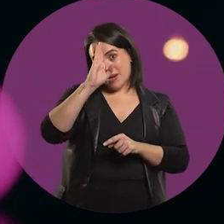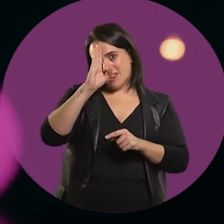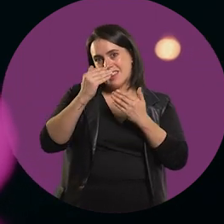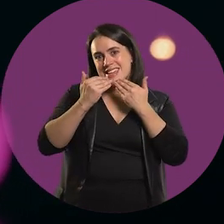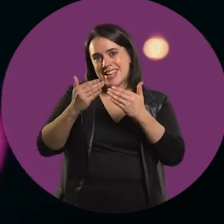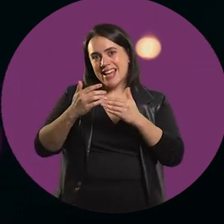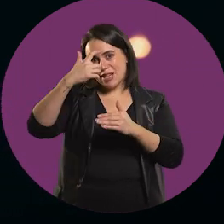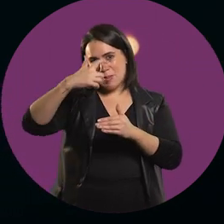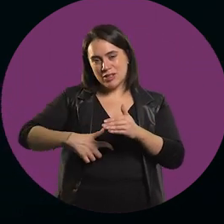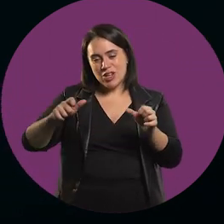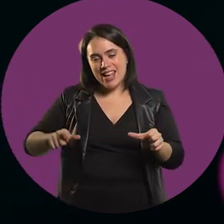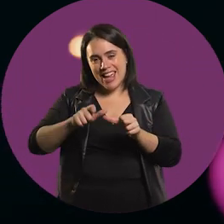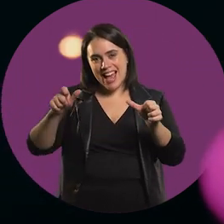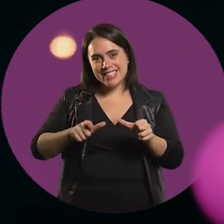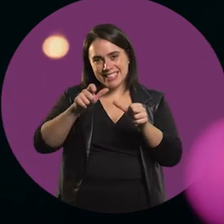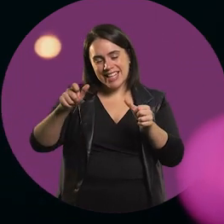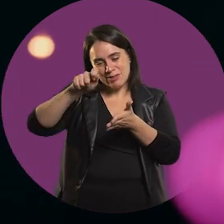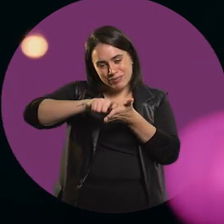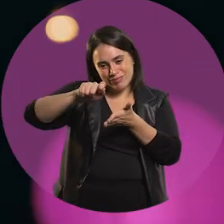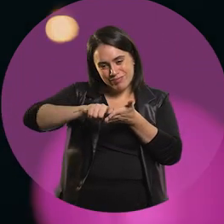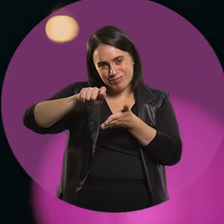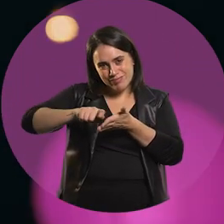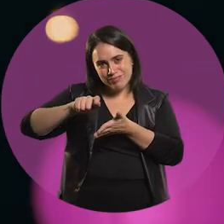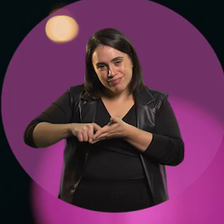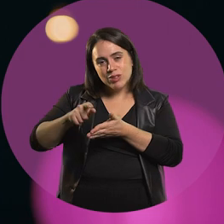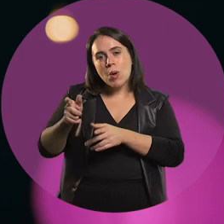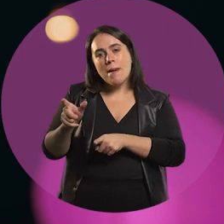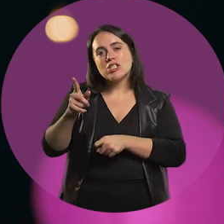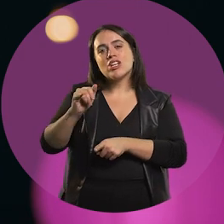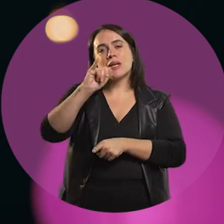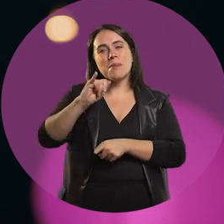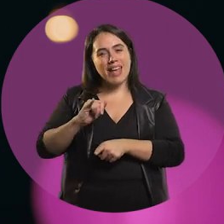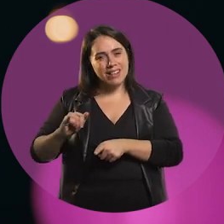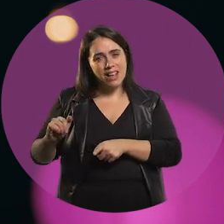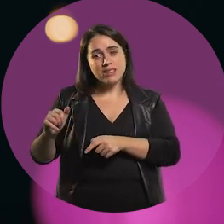la guionista, Andrea Giménez, que me ha ido acompañando en este trabajo,